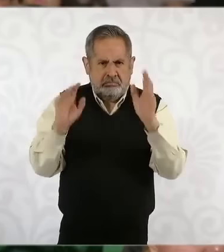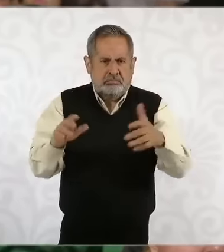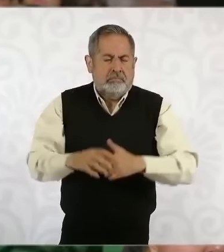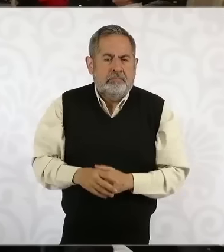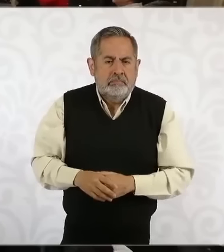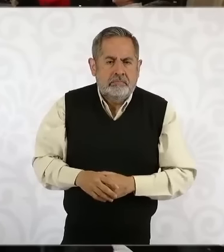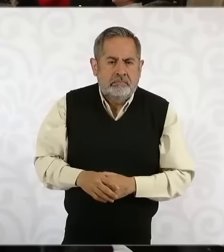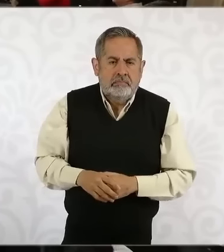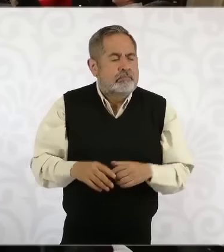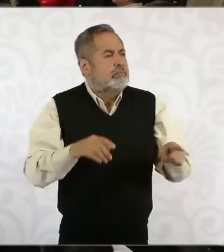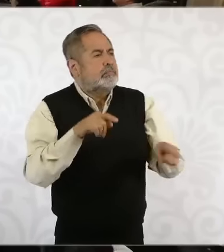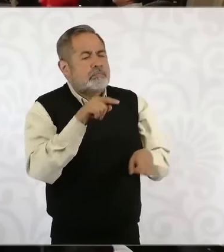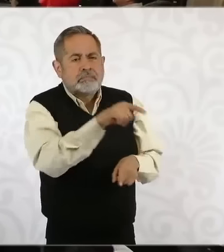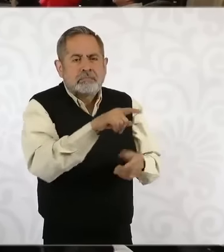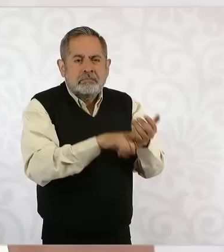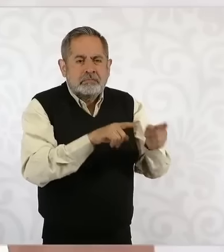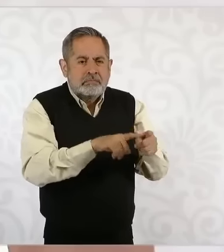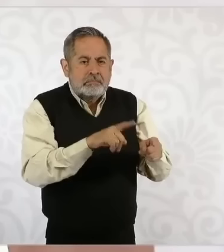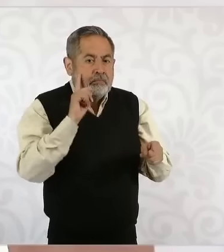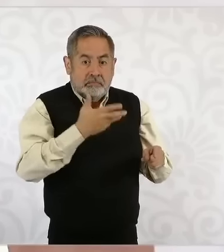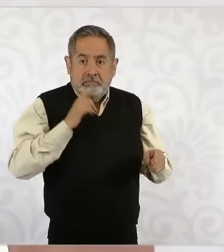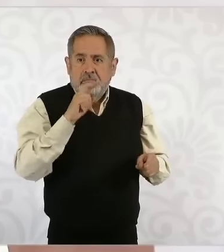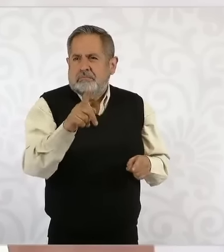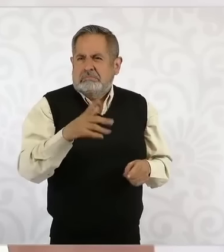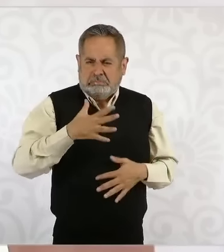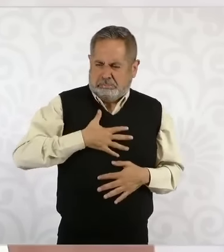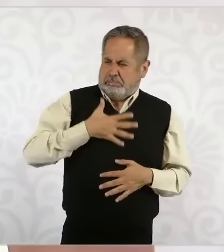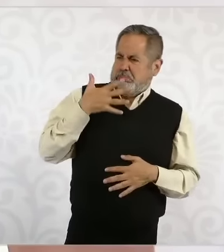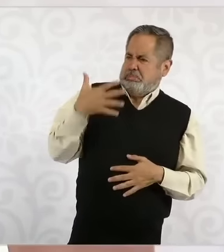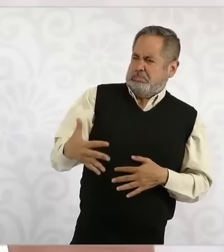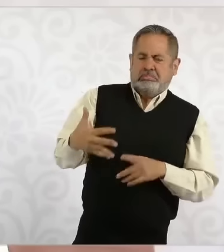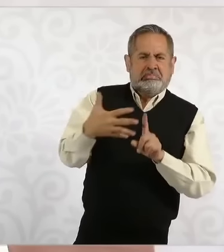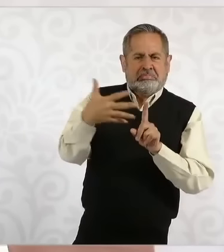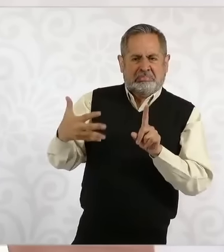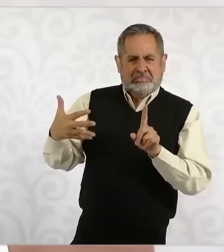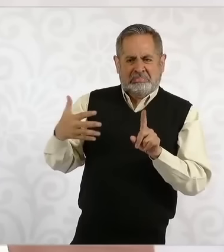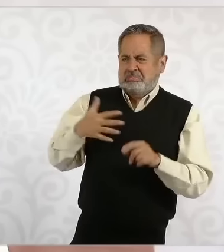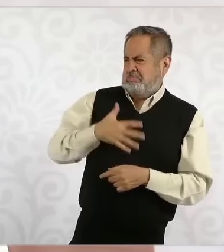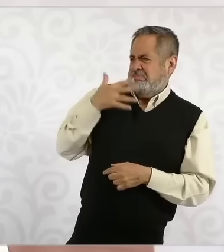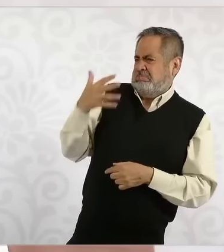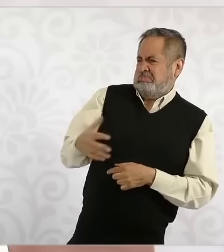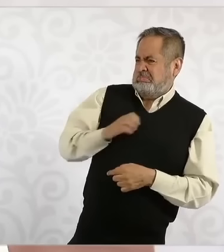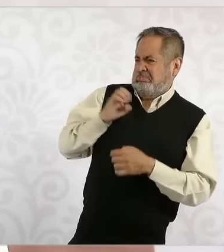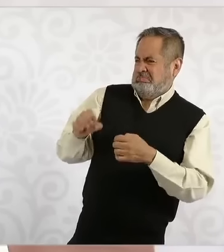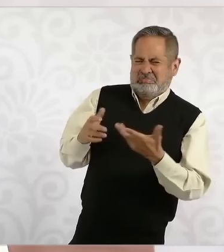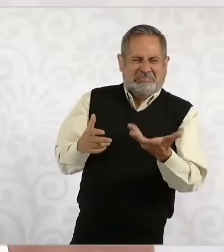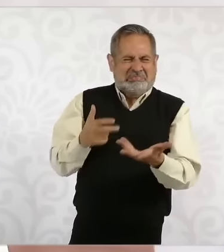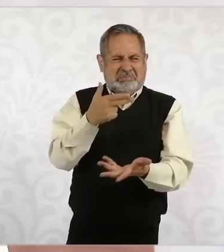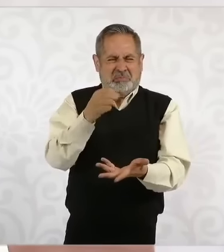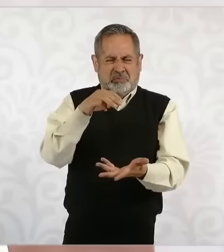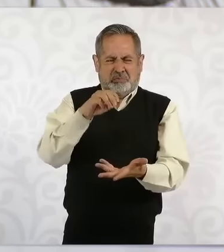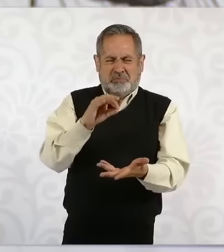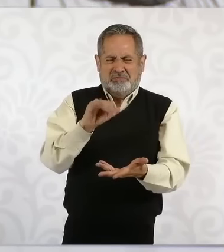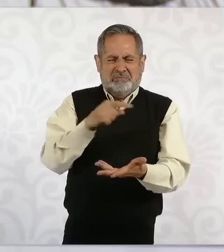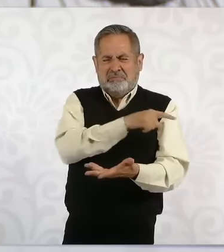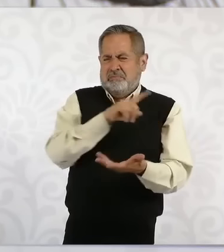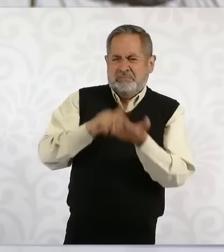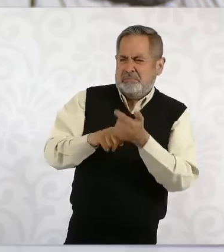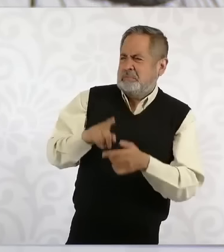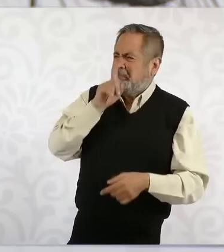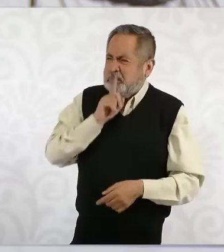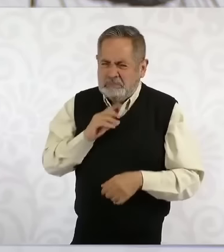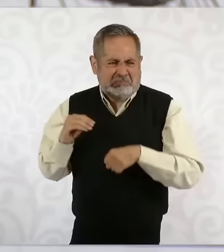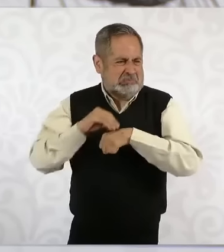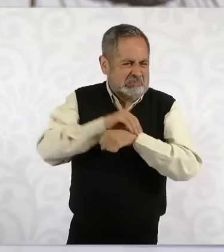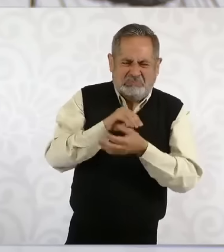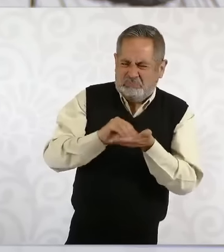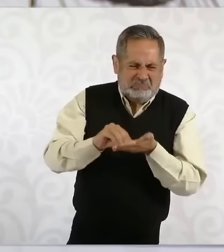la homofobia como bandera. O sea, en efecto, primero es mentir, es calumnia, es este bajeza, eh